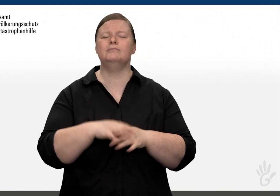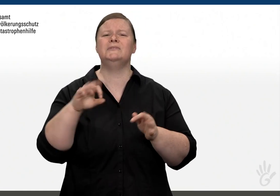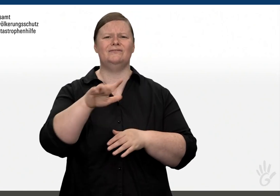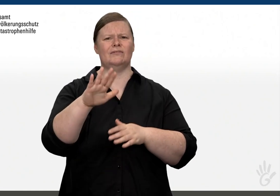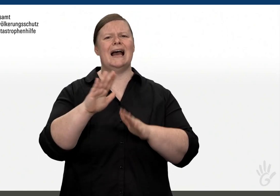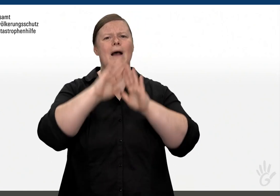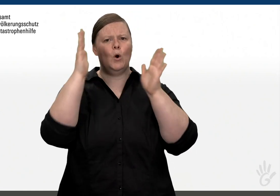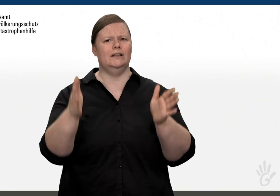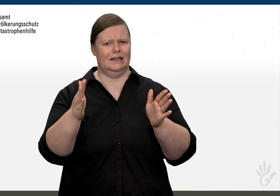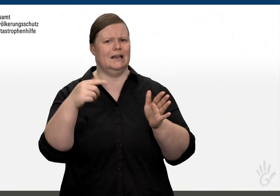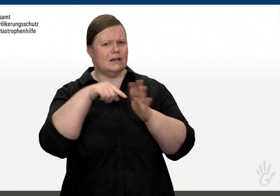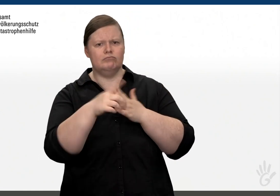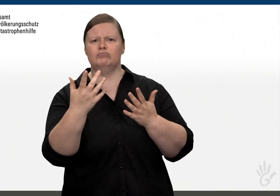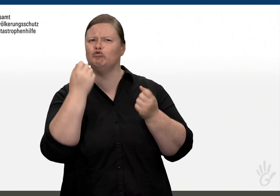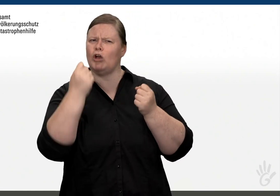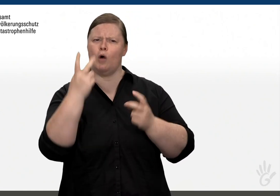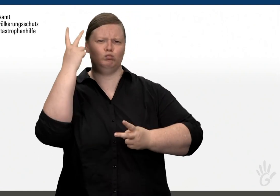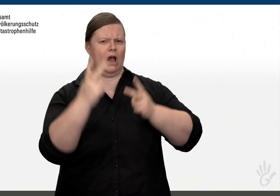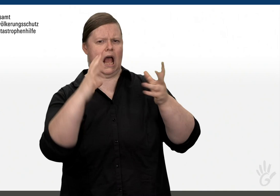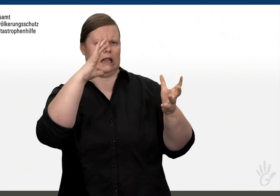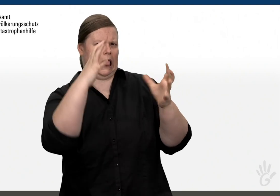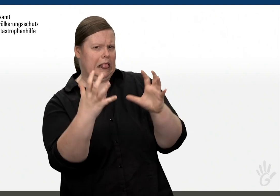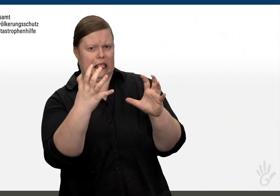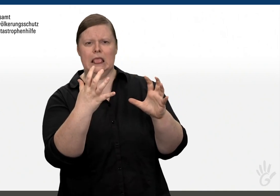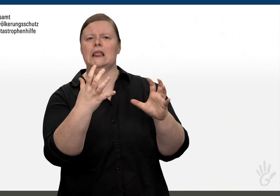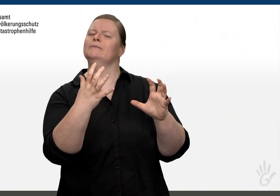Wenn das Gebäude stark beschädigt ist,